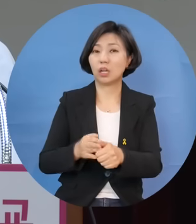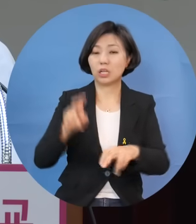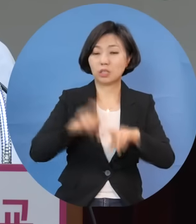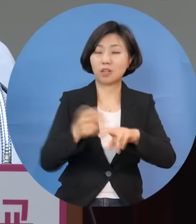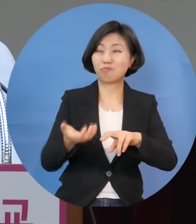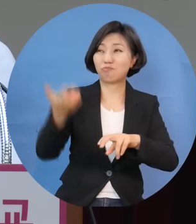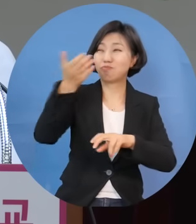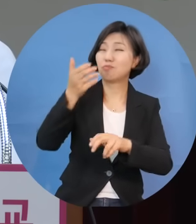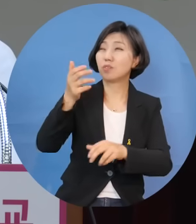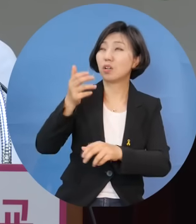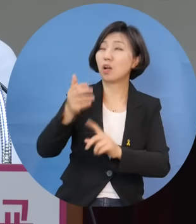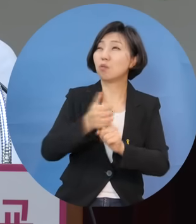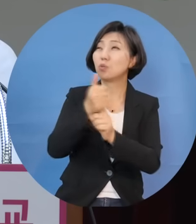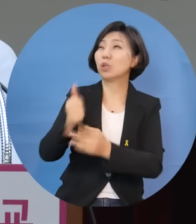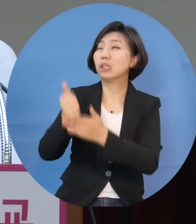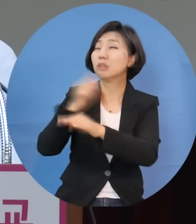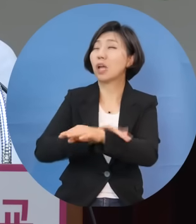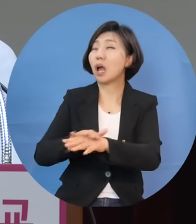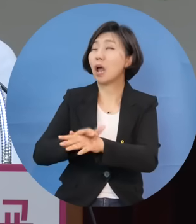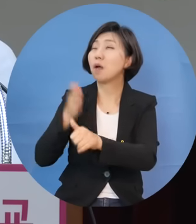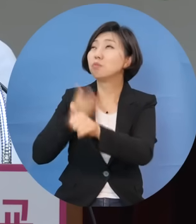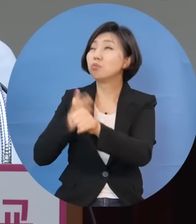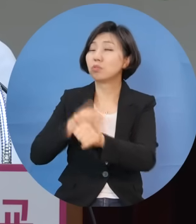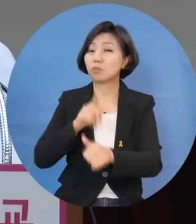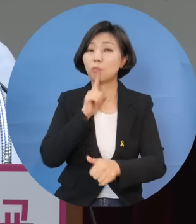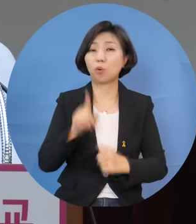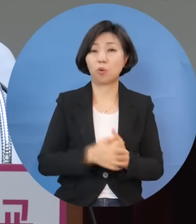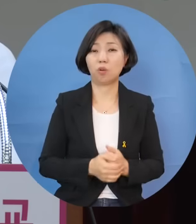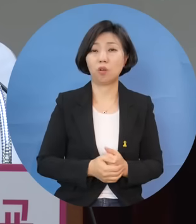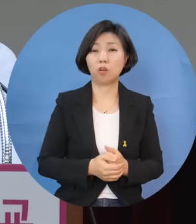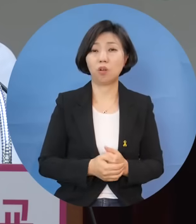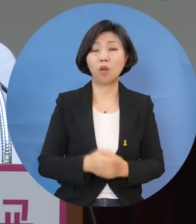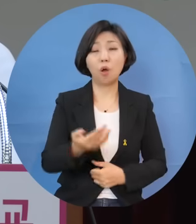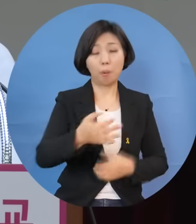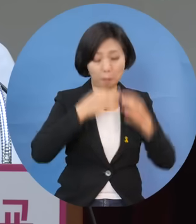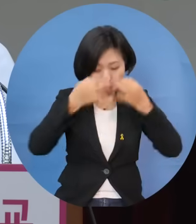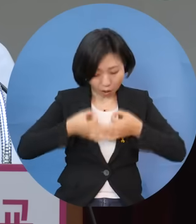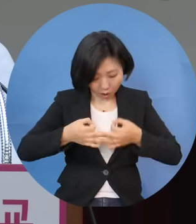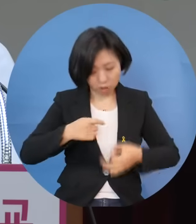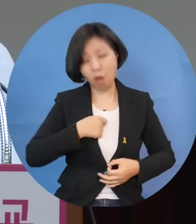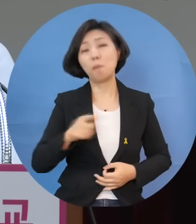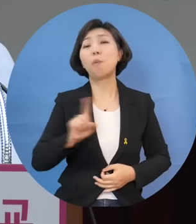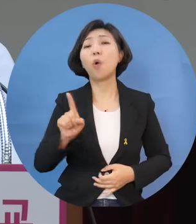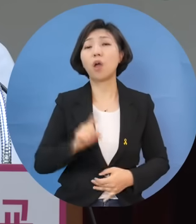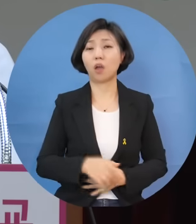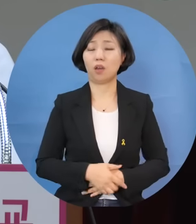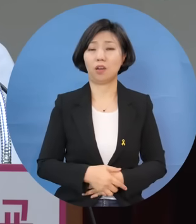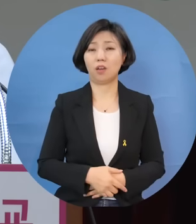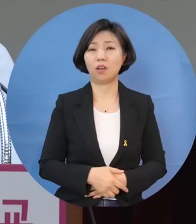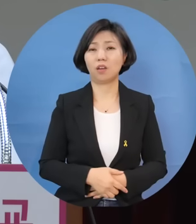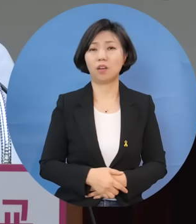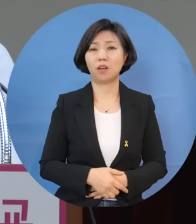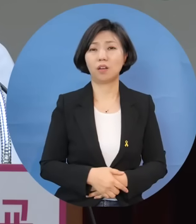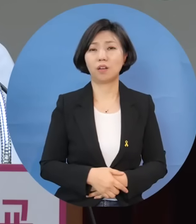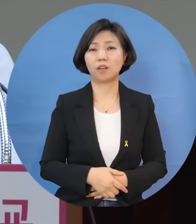그럼 본인은 뭐하려고요? 한 번 물어볼게요. 본인은 뭐하려고 그래요?